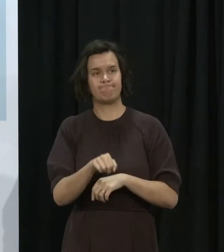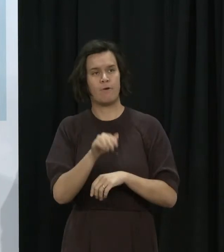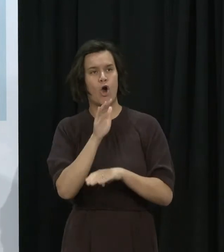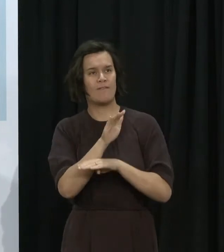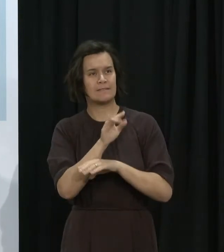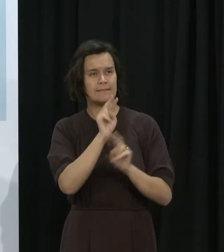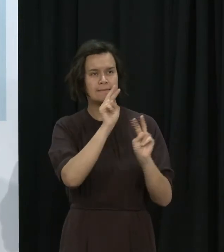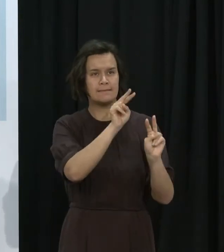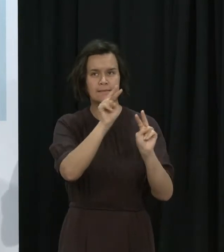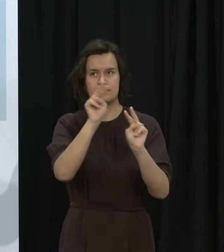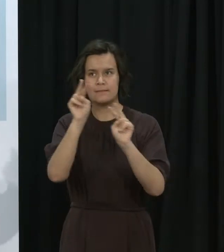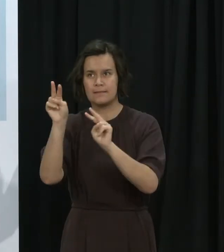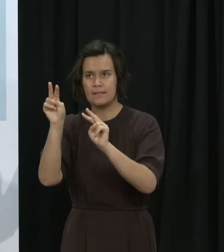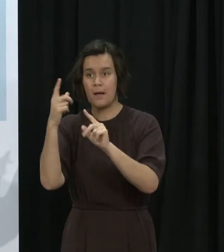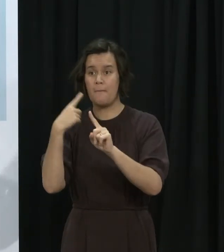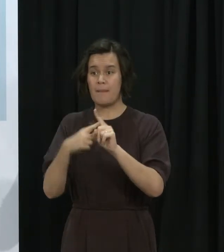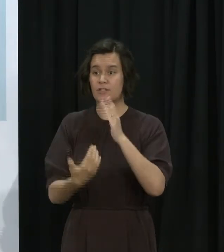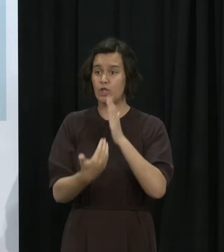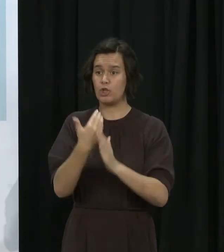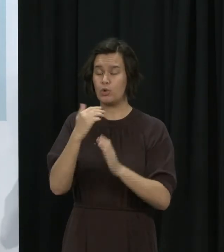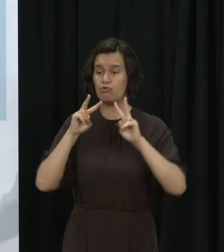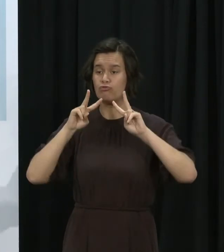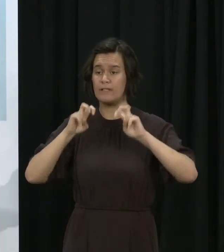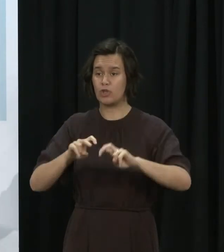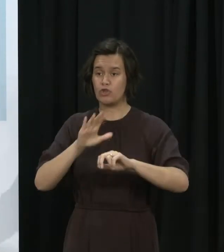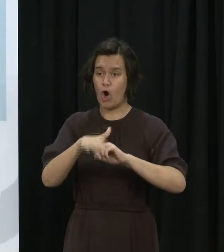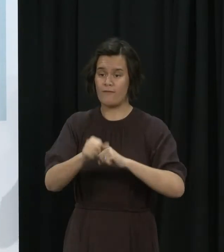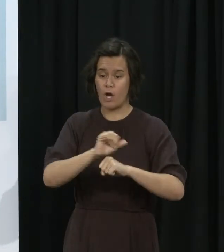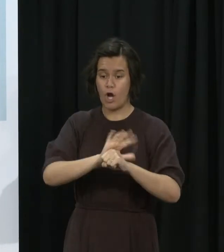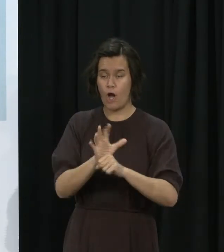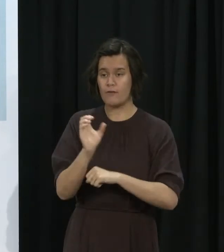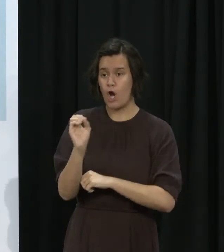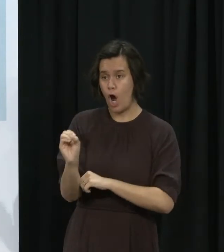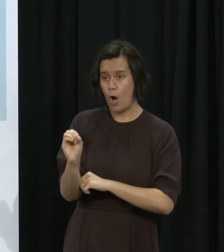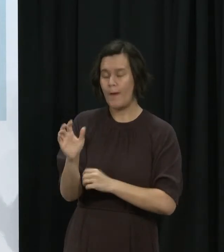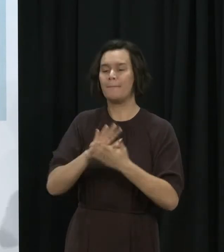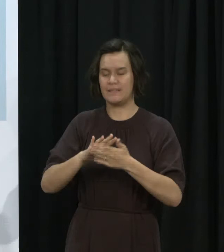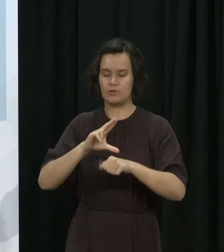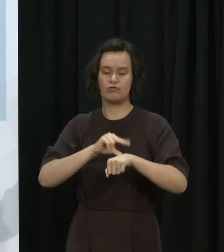te Ka whakatakotohia e te